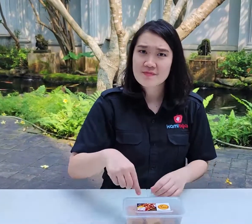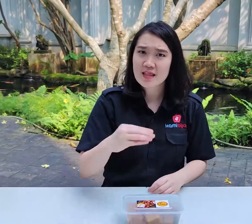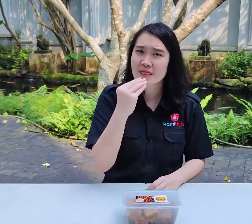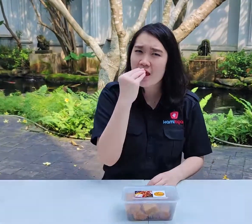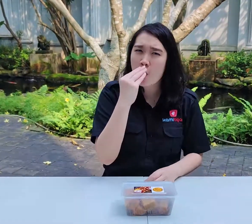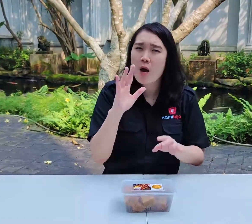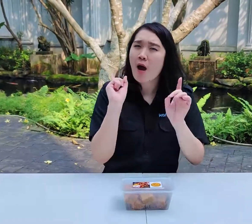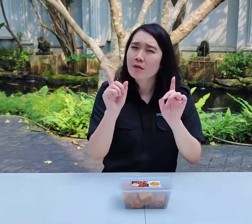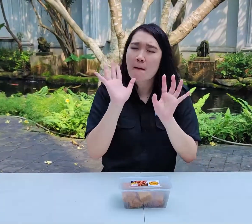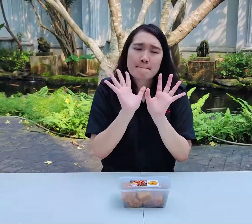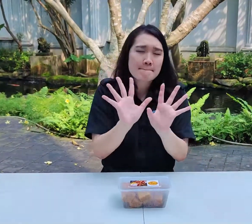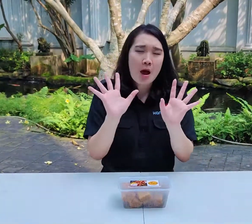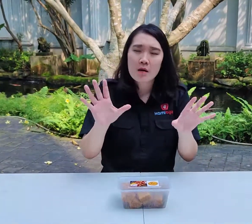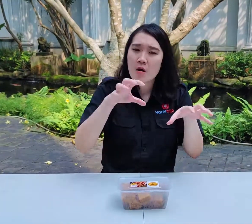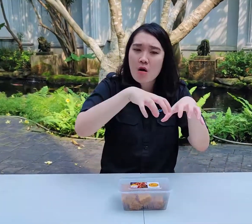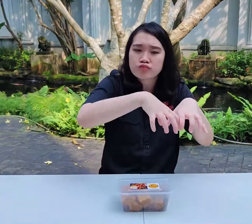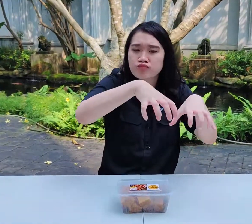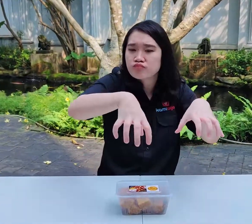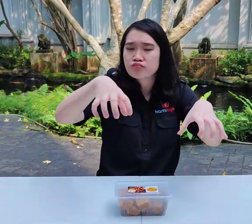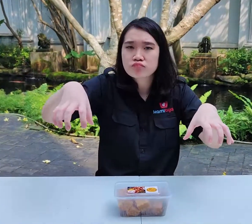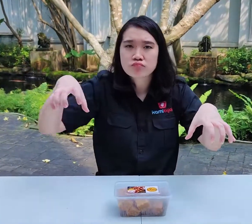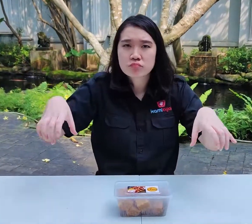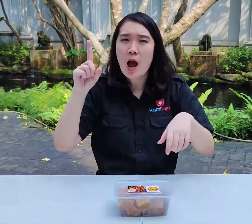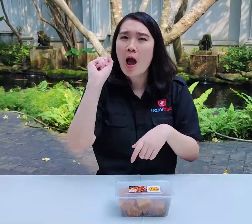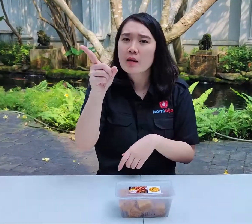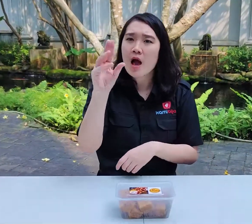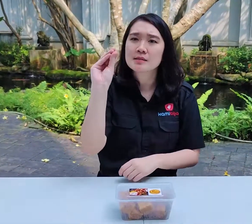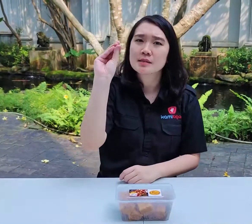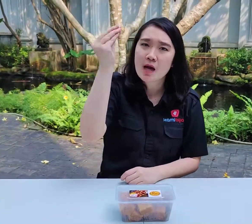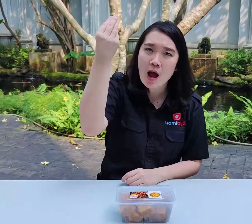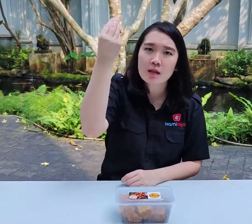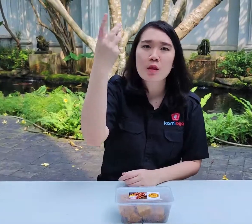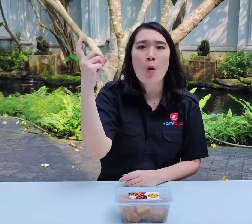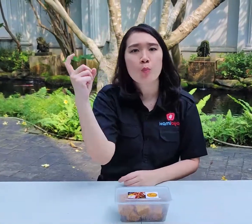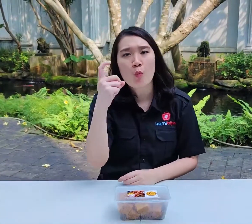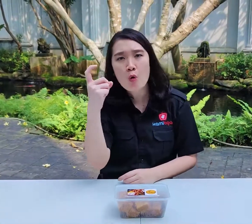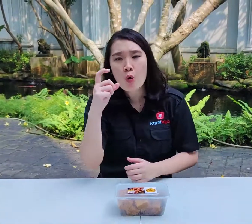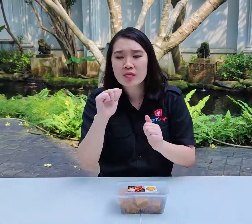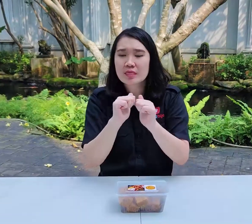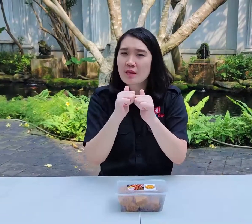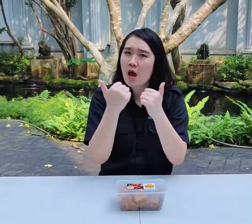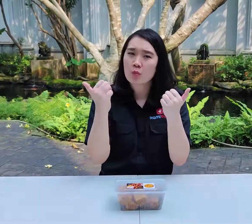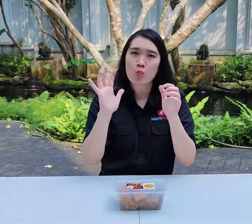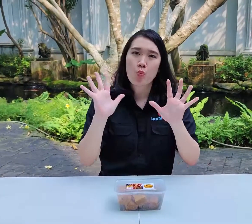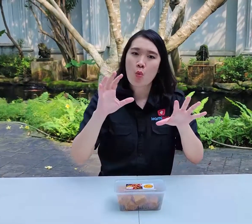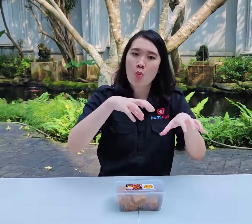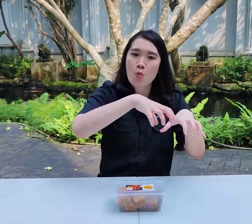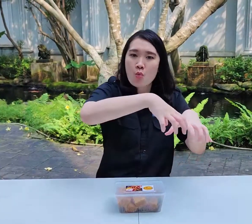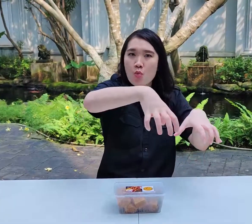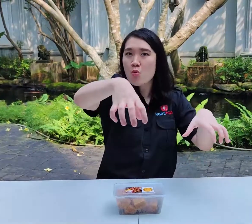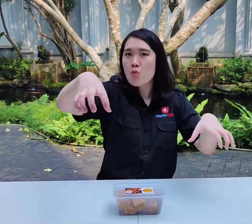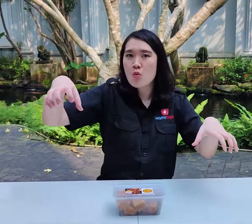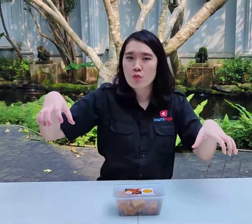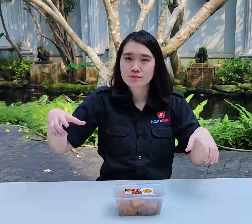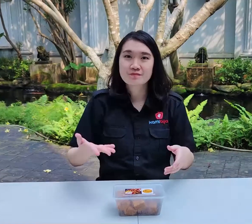Tahu ini banyak cabang misal Jakarta, Bogor, Tangerang, banyak sekali